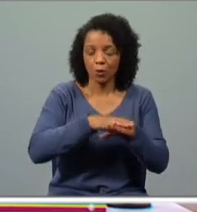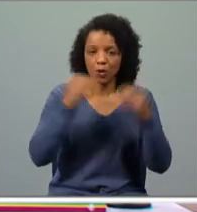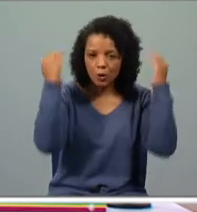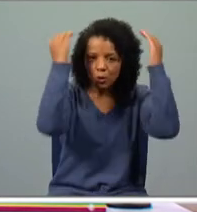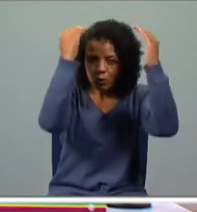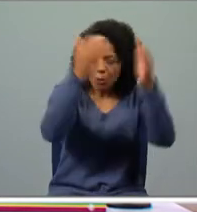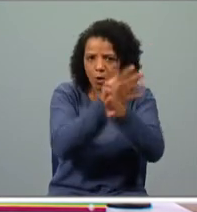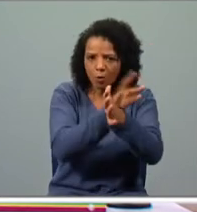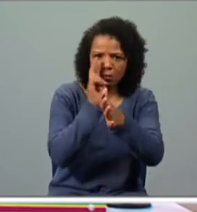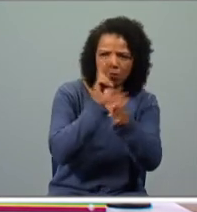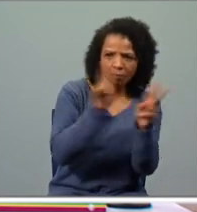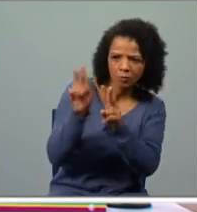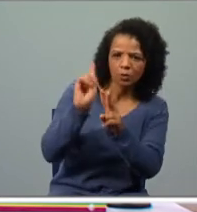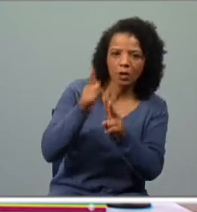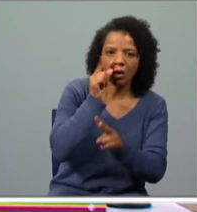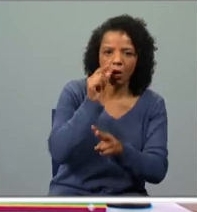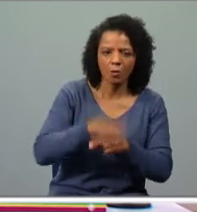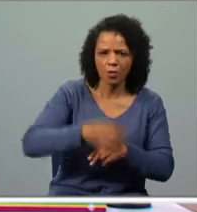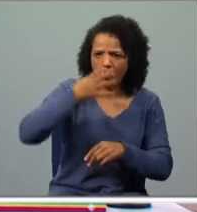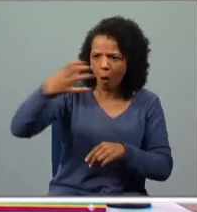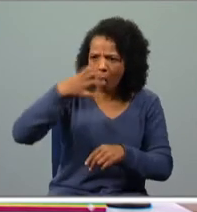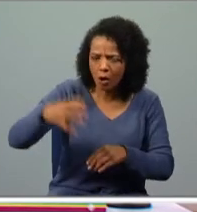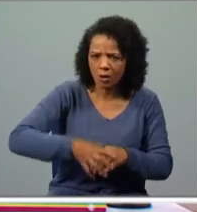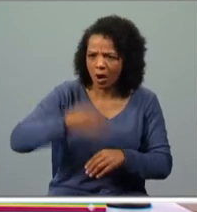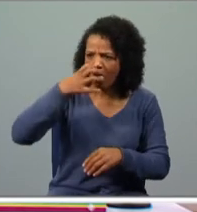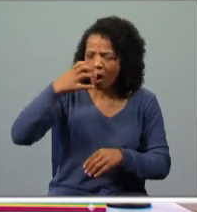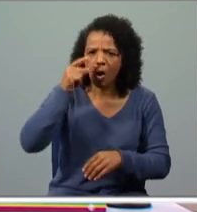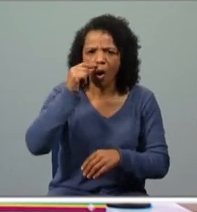lume o que é que ele viu homens como só os gritos ou mais homens na minha 開火他只看到男人喜歡什麼我的尖叫聲或更多的男人